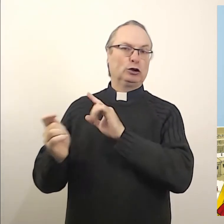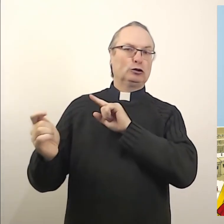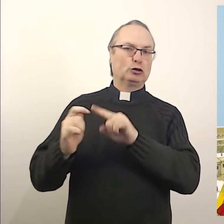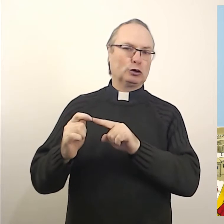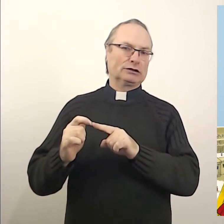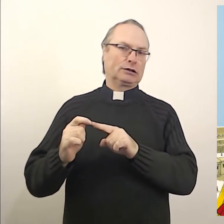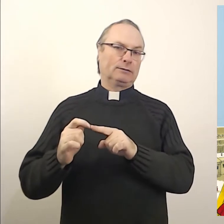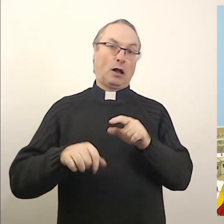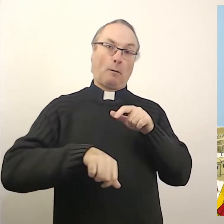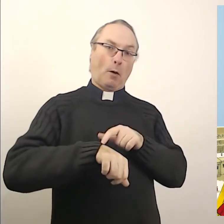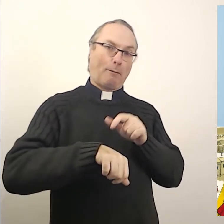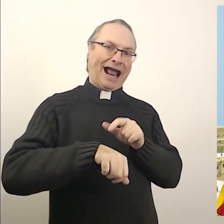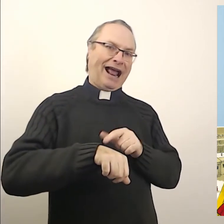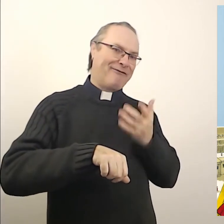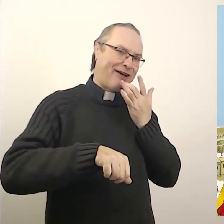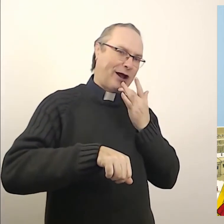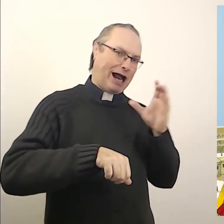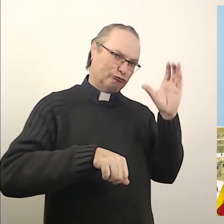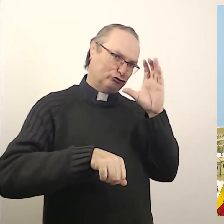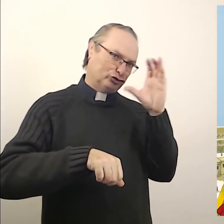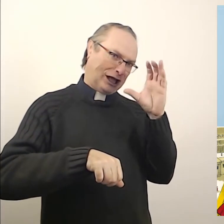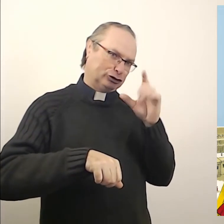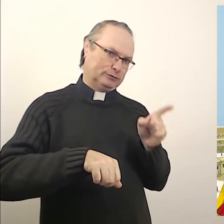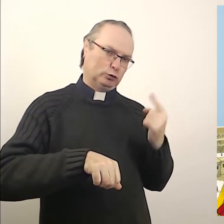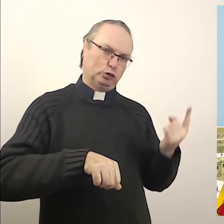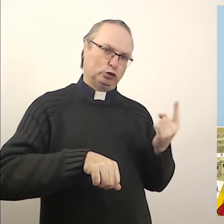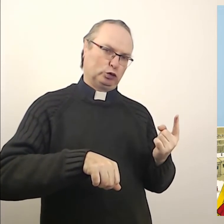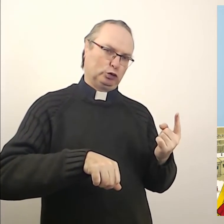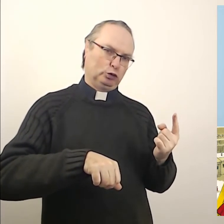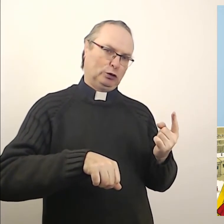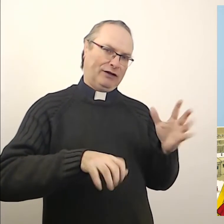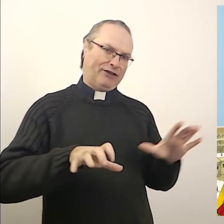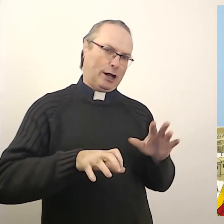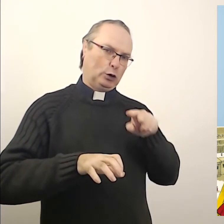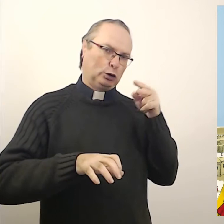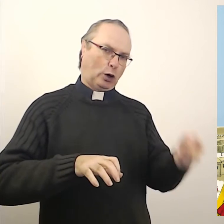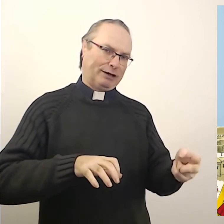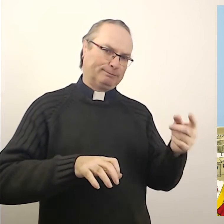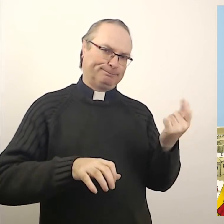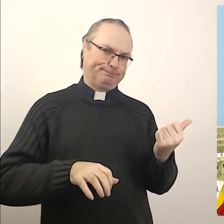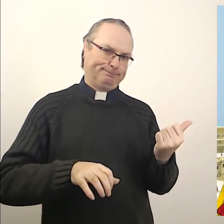jusqu'à un moment favorable. Il cherche toujours à le faire tomber.